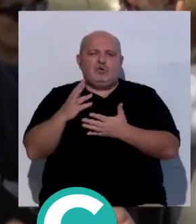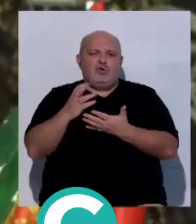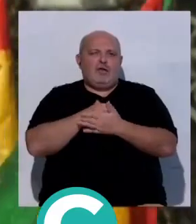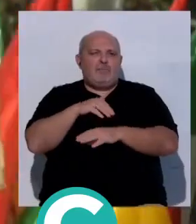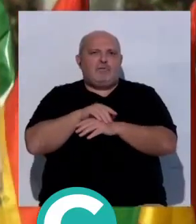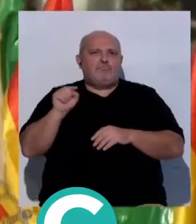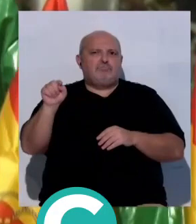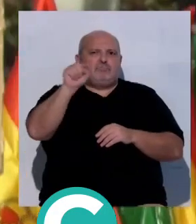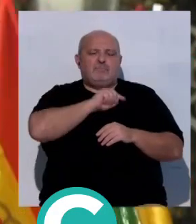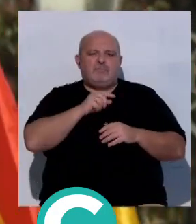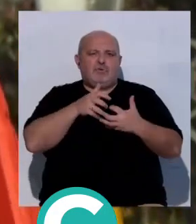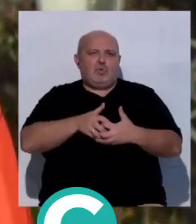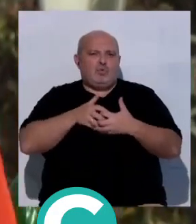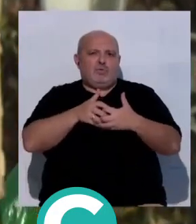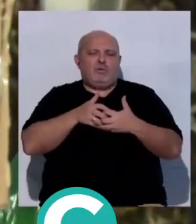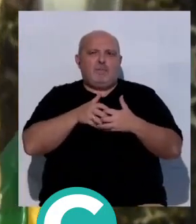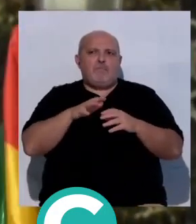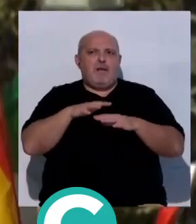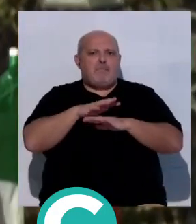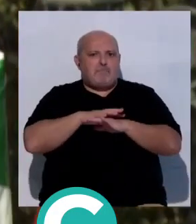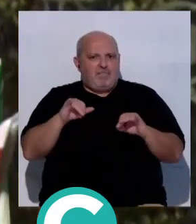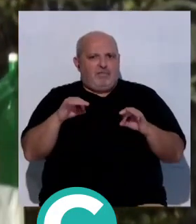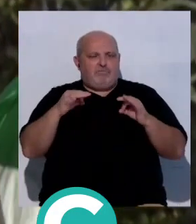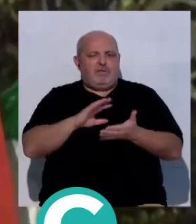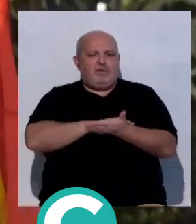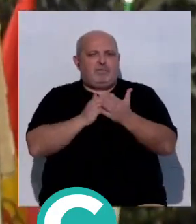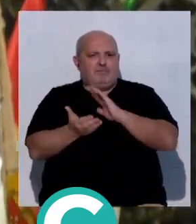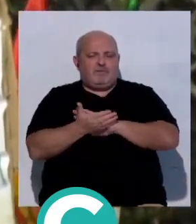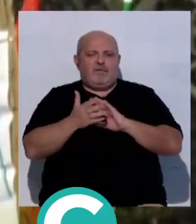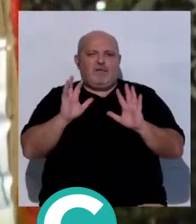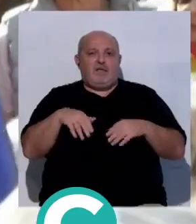vamos a dar siempre la batalla batalla pacífica democrática desde que hemos sido los primeros